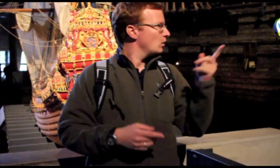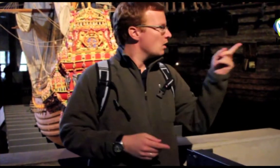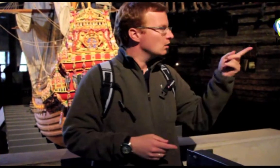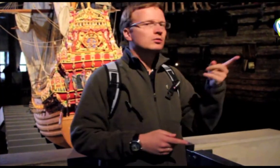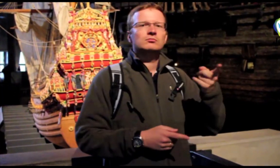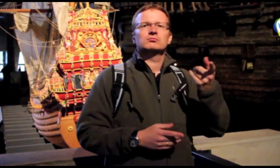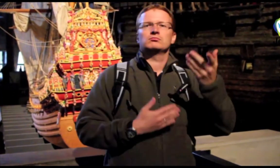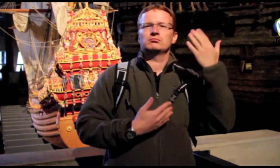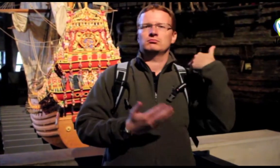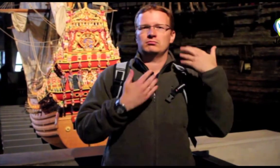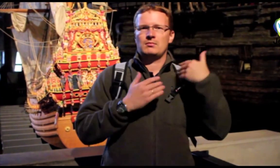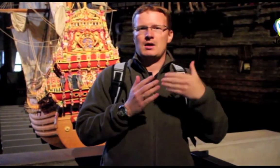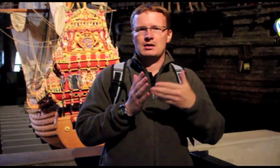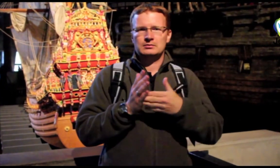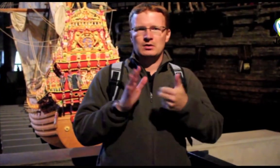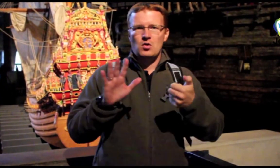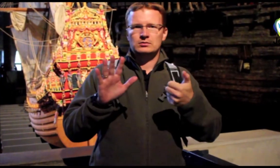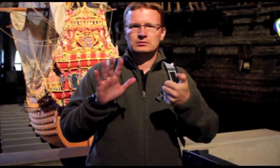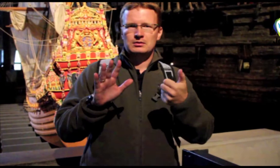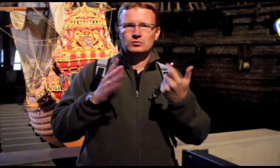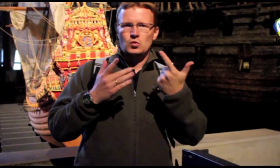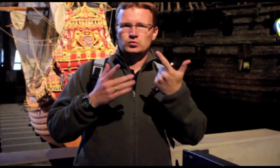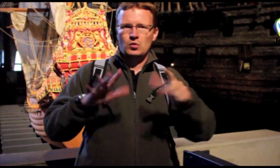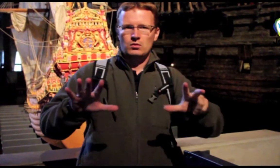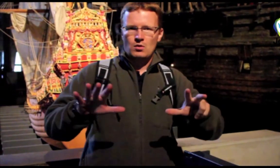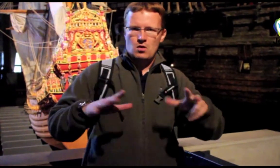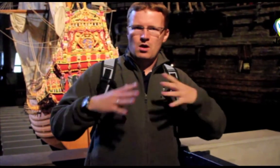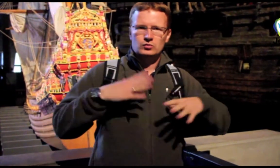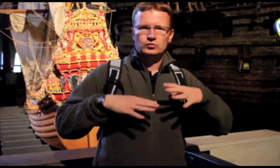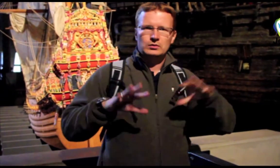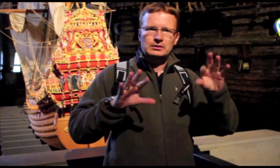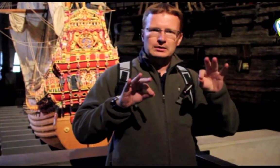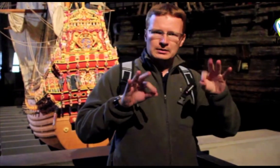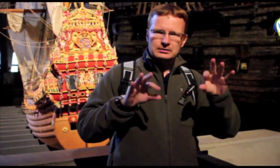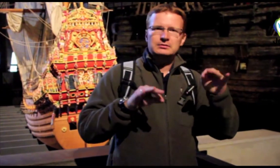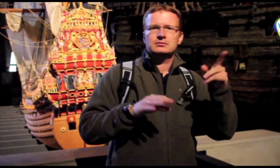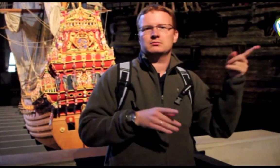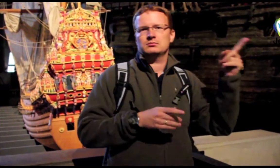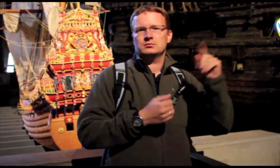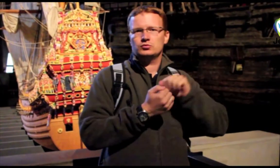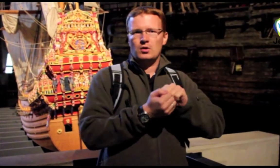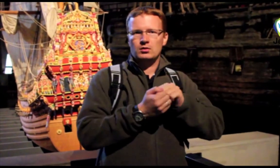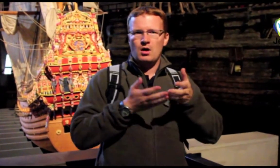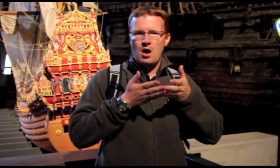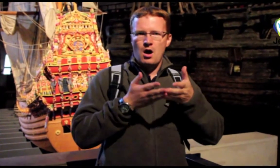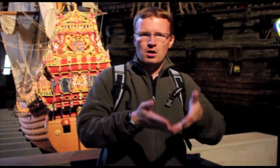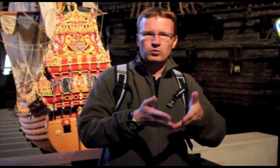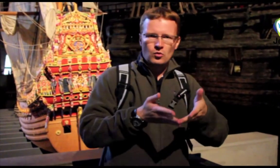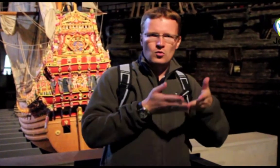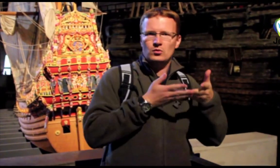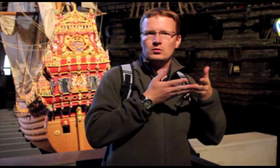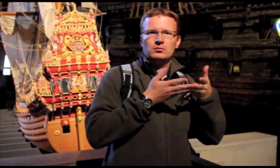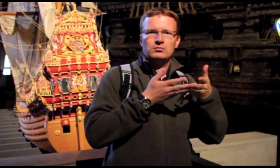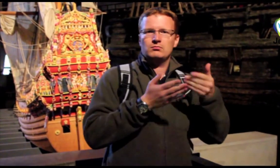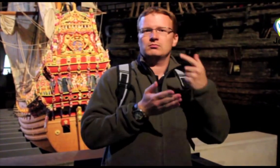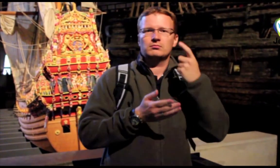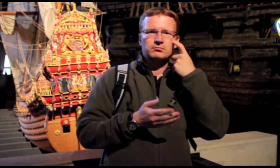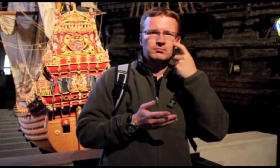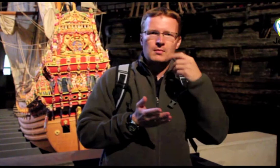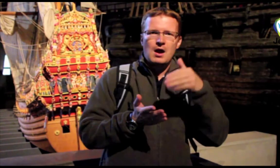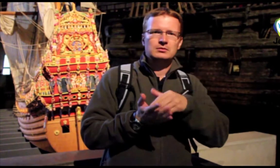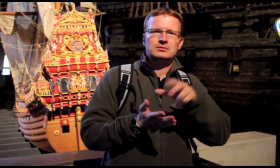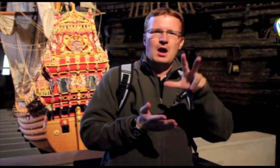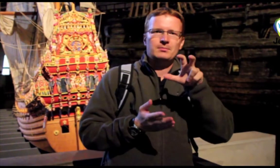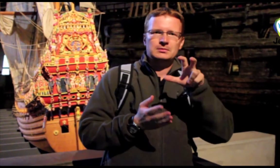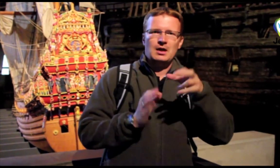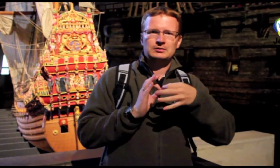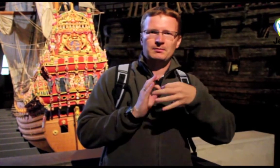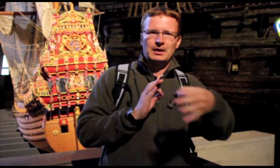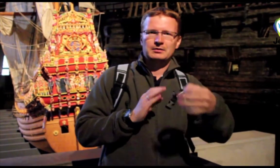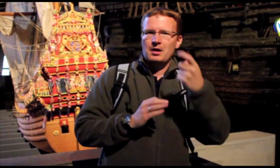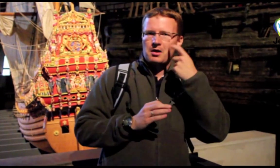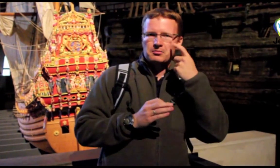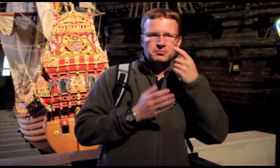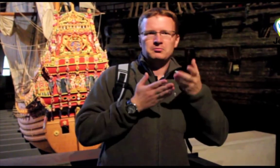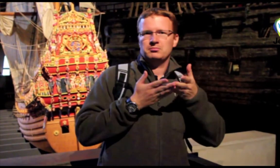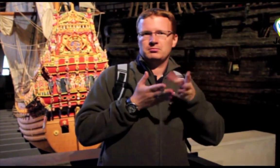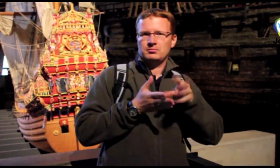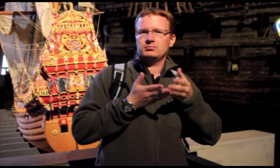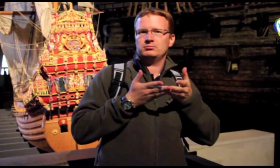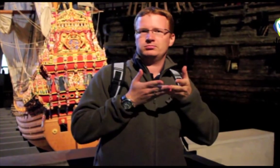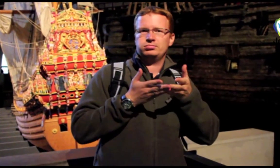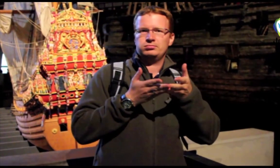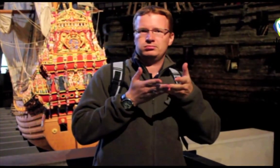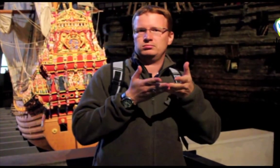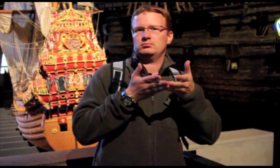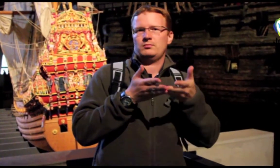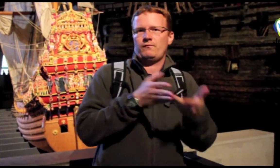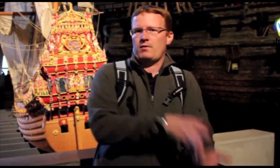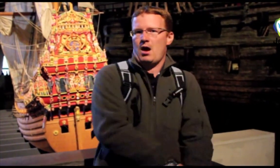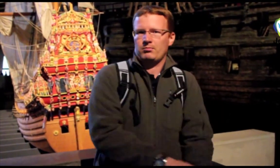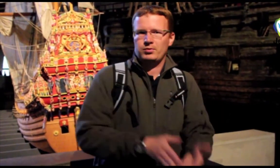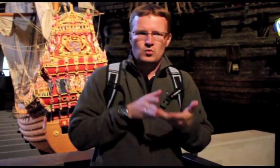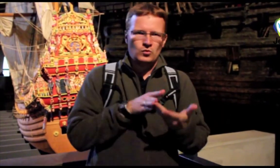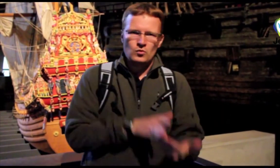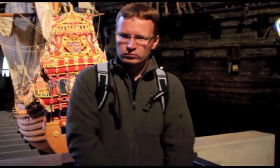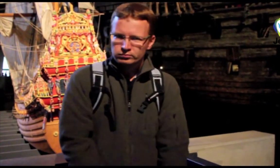Vasa csatahajó 1628. augusztus 10-én indult először, de 1300 méter után felborult.